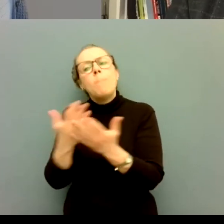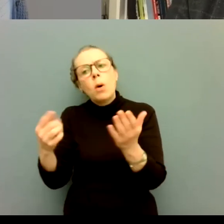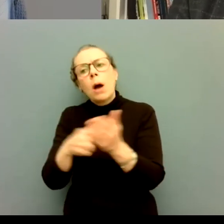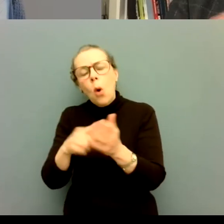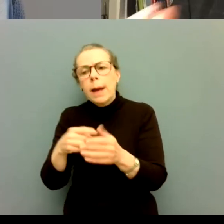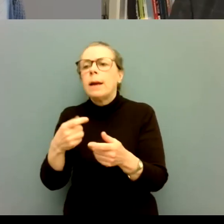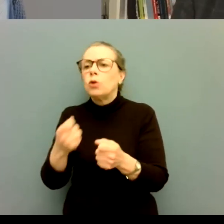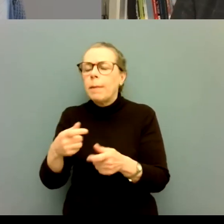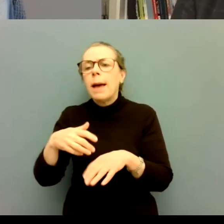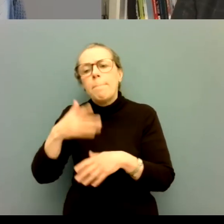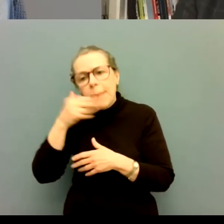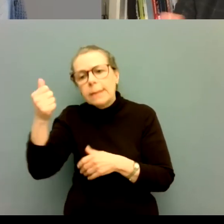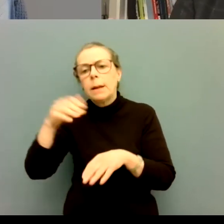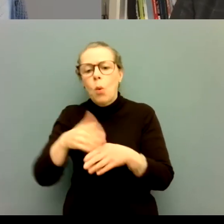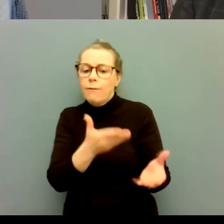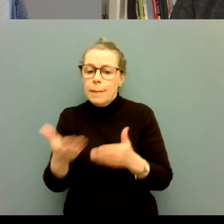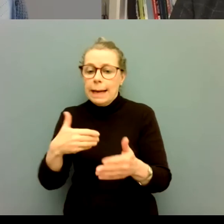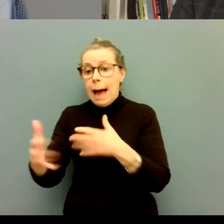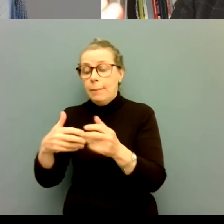är duktigare på att formulera arbete.